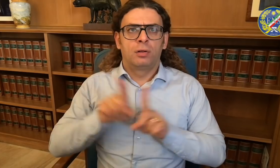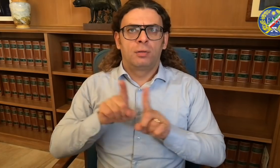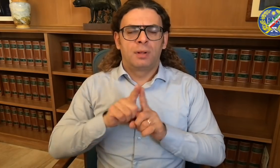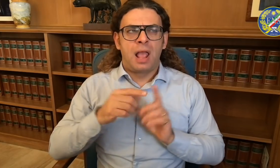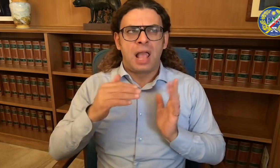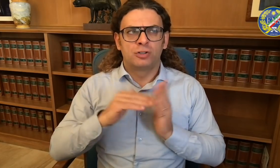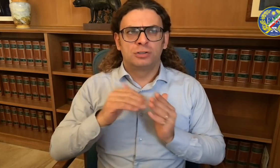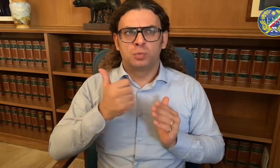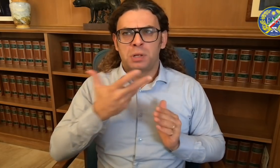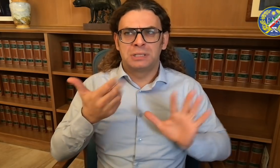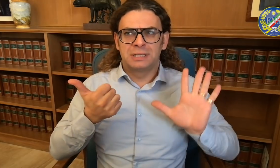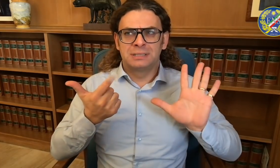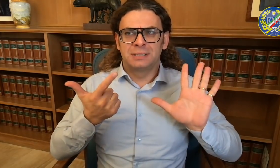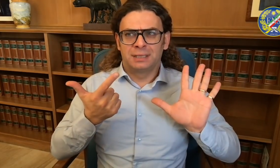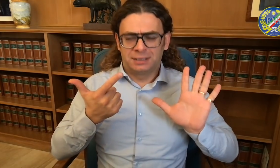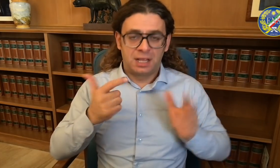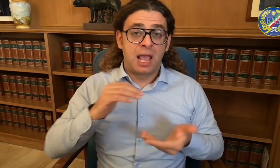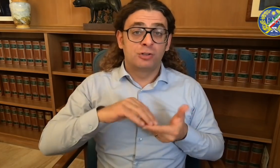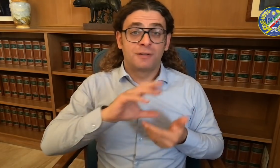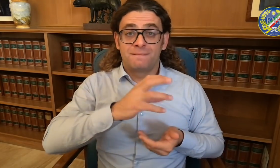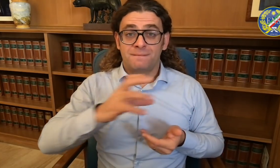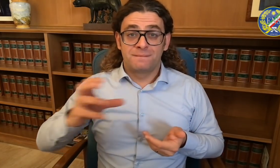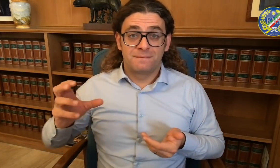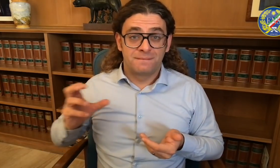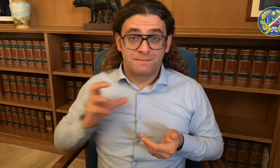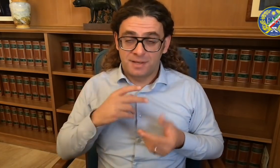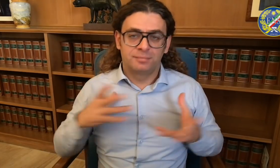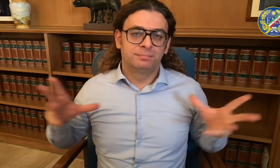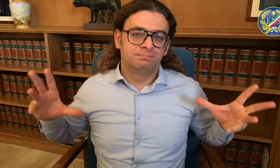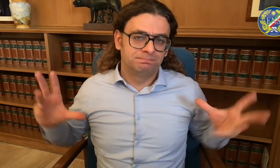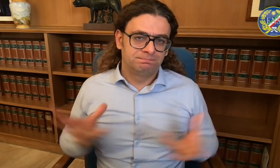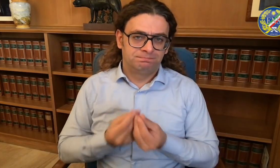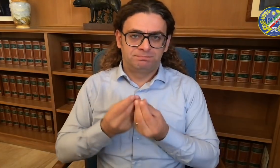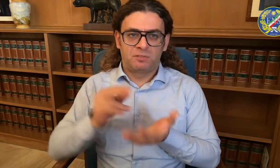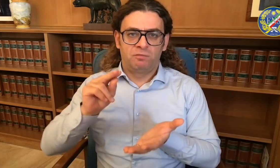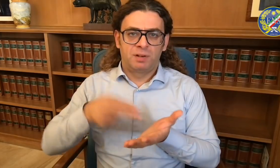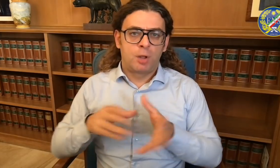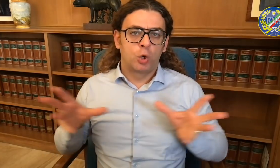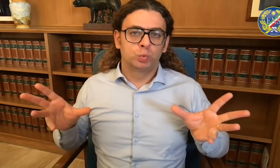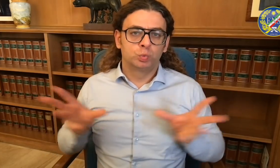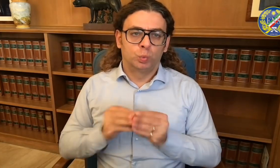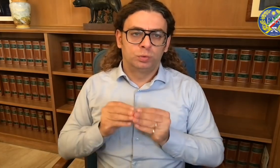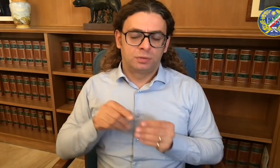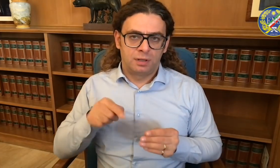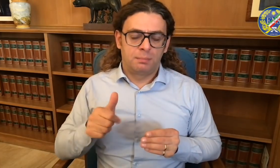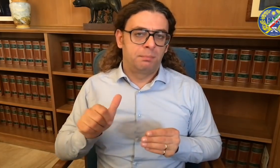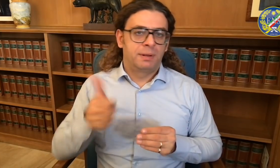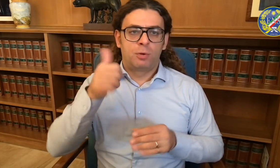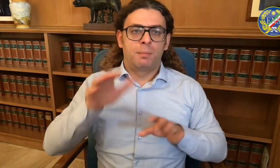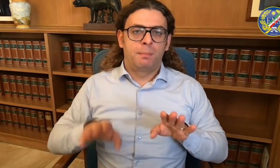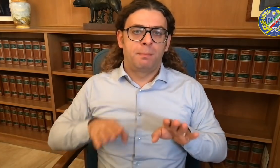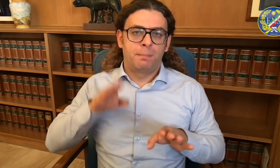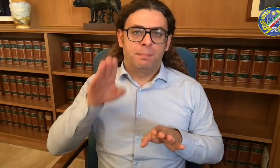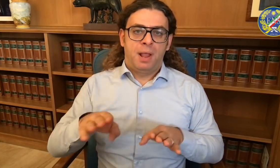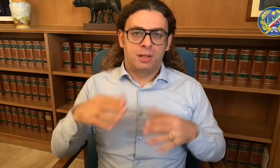I risultati del lavoro sono stati inviati al Ministero in un documento congiunto siglato da sei o sette associazioni.